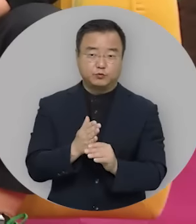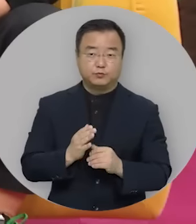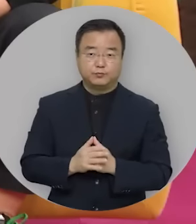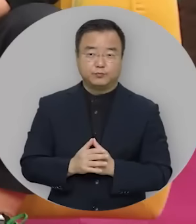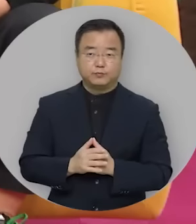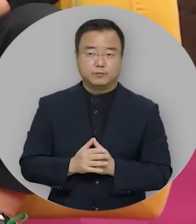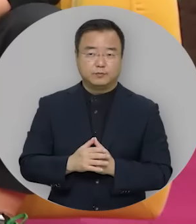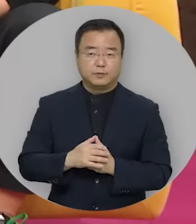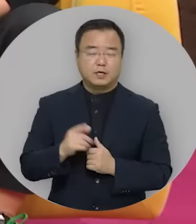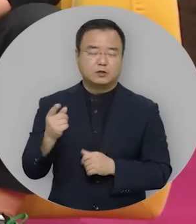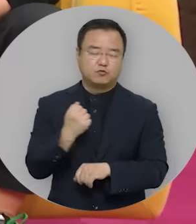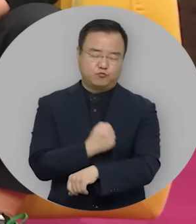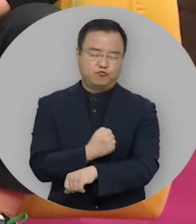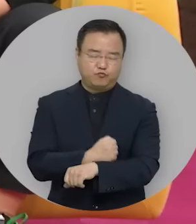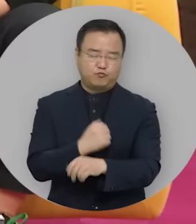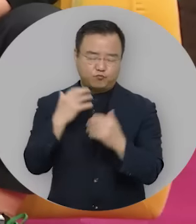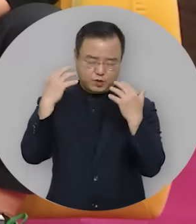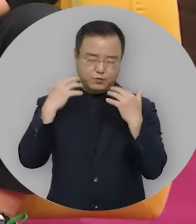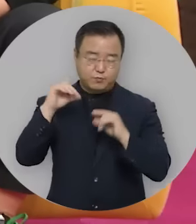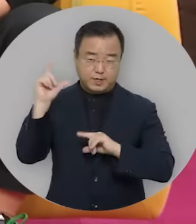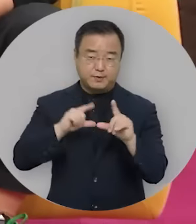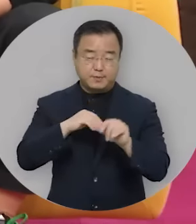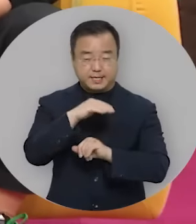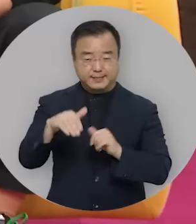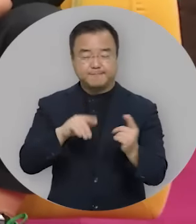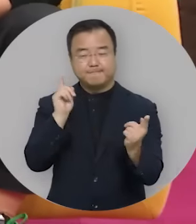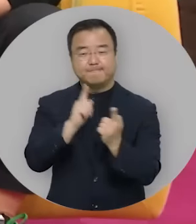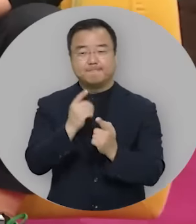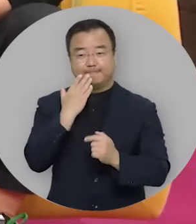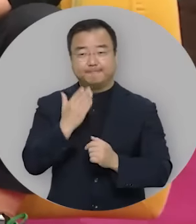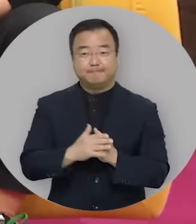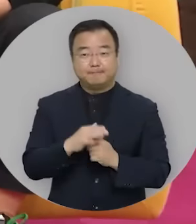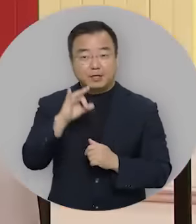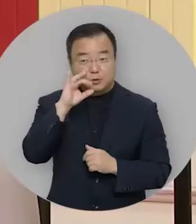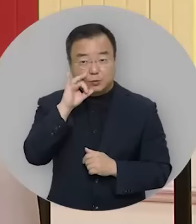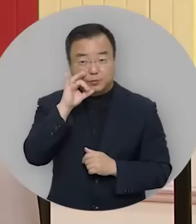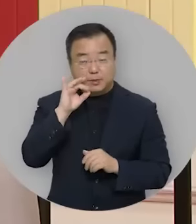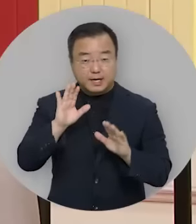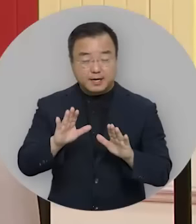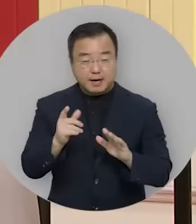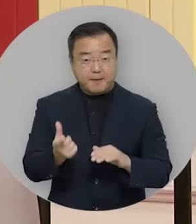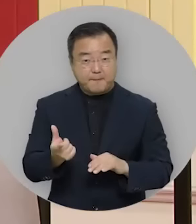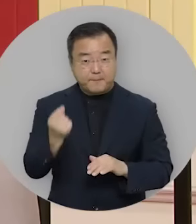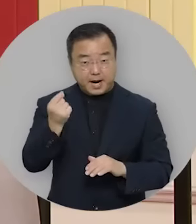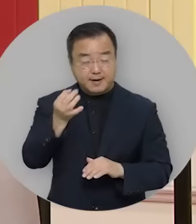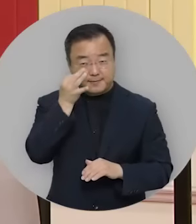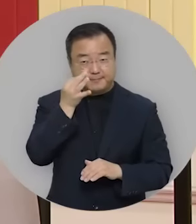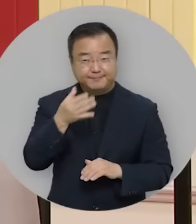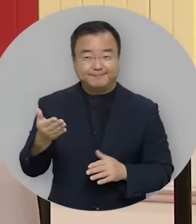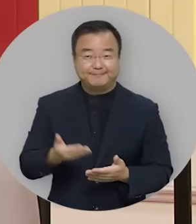그런 굵은 땀방울을 흘리고 있는 모습들을 현장에서 볼 수 있습니다. 너무 궁금한데요. 저희 빨리 보여드리도록 하겠습니다.